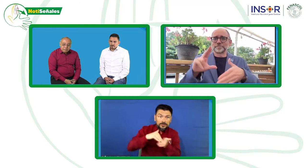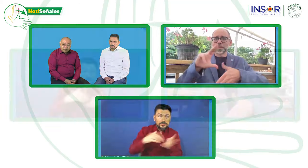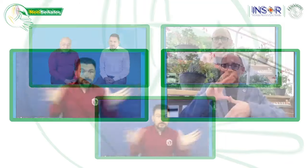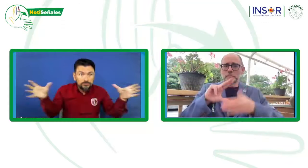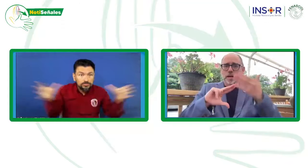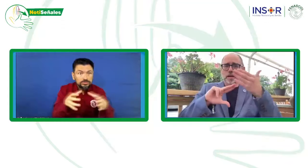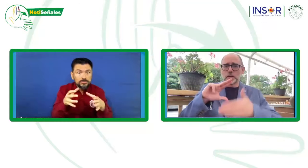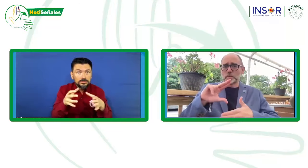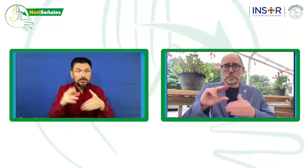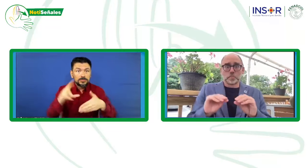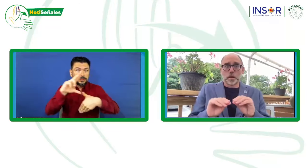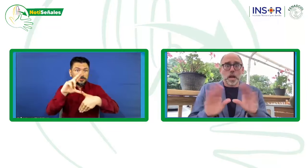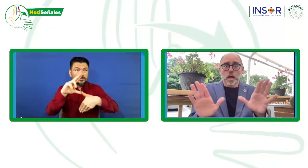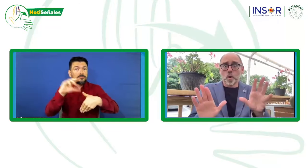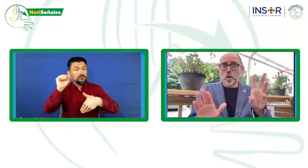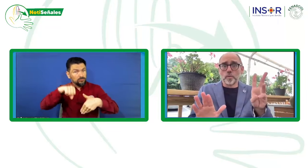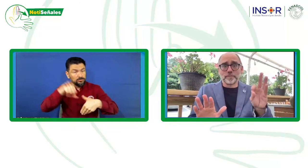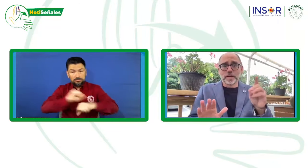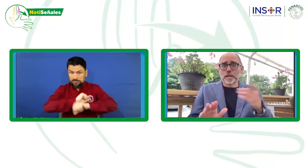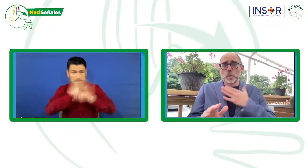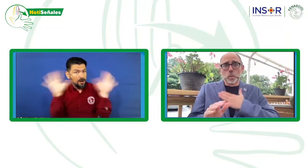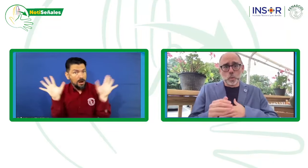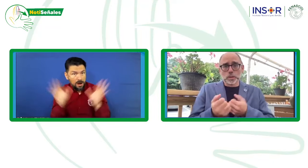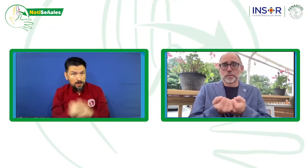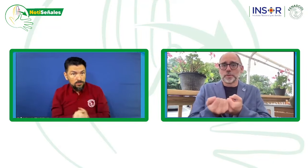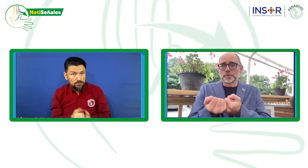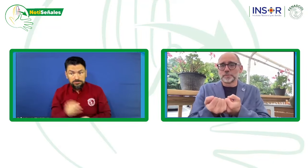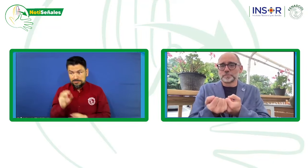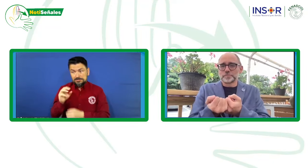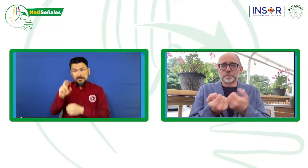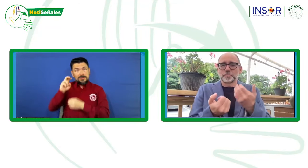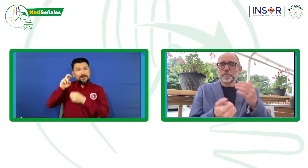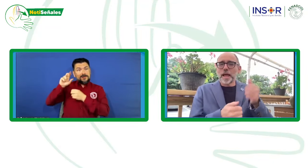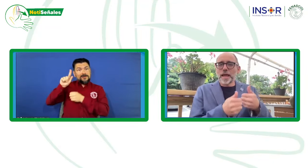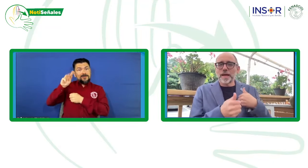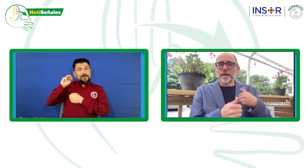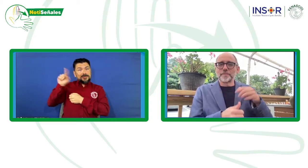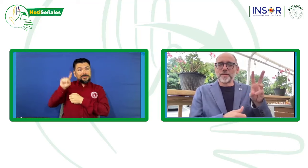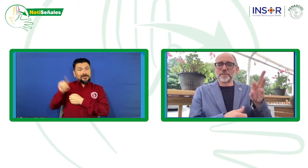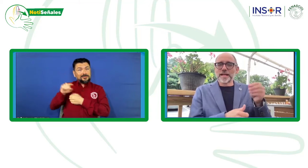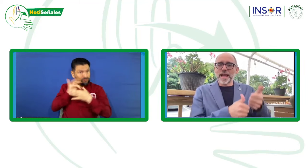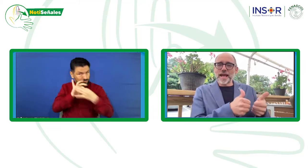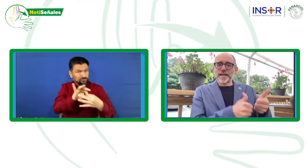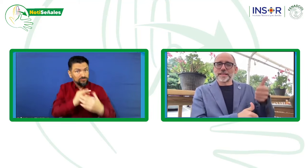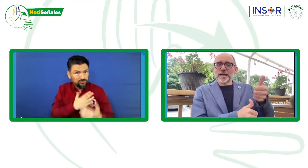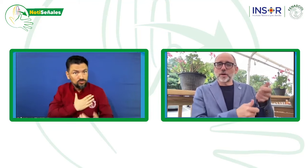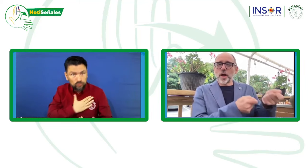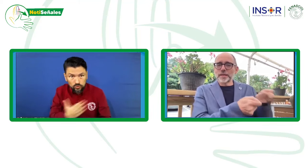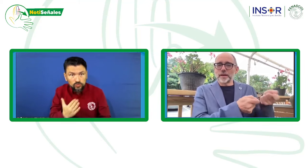justamente nosotros este encuentro, la conferencia de educación bilingüe estuvimos